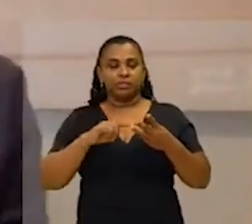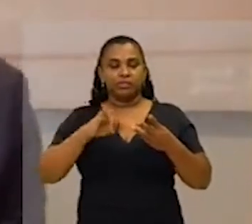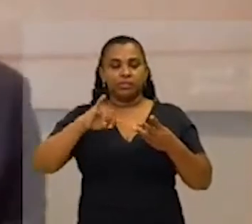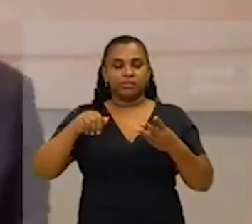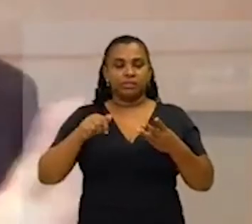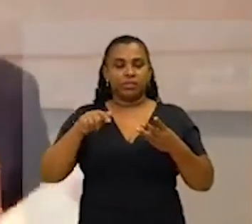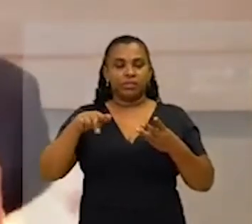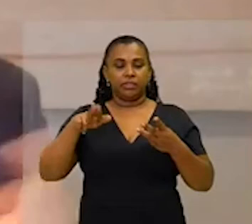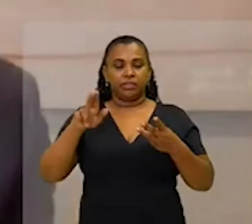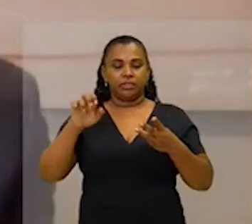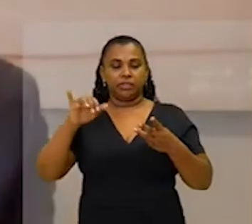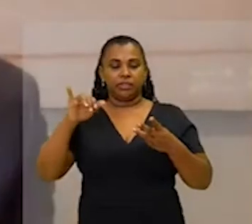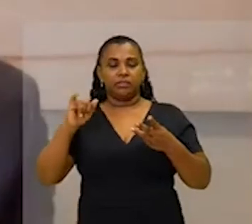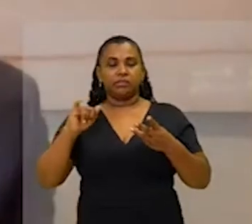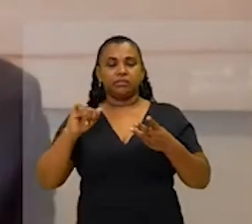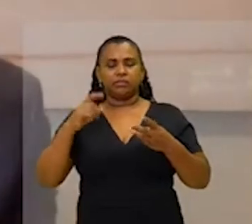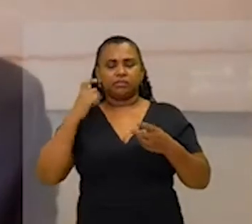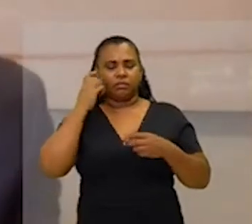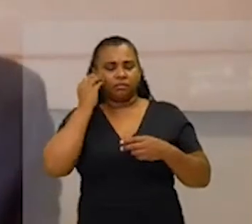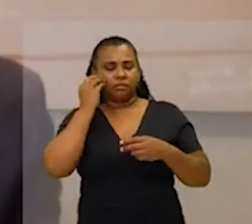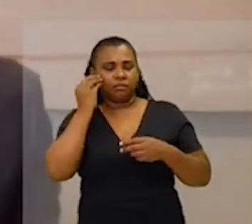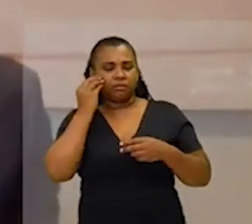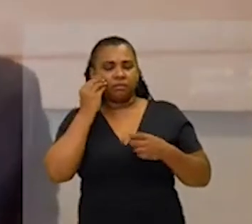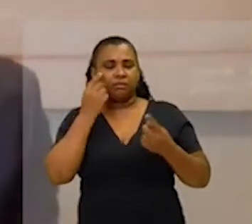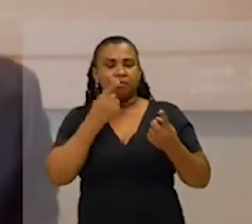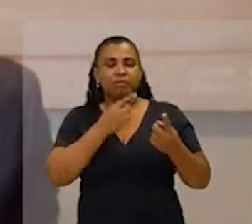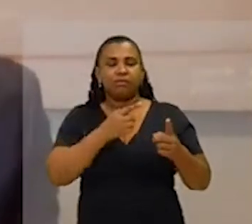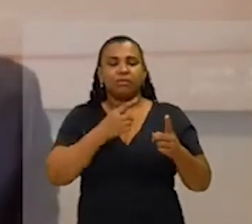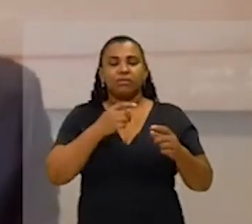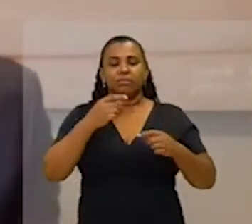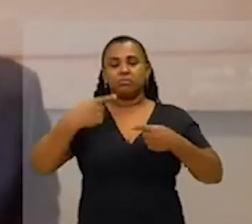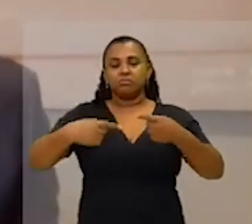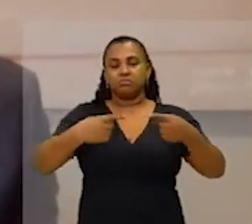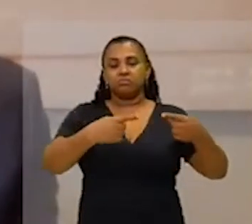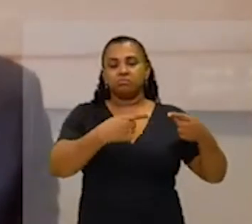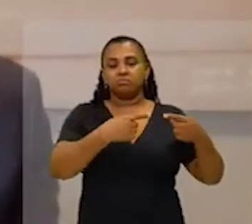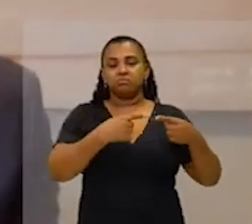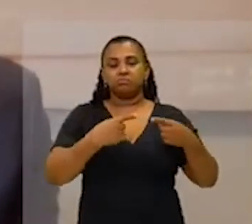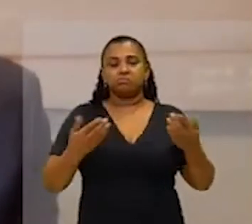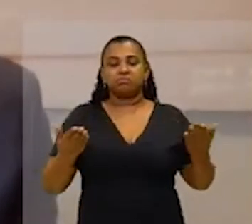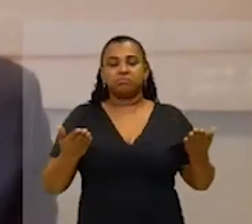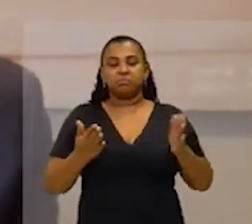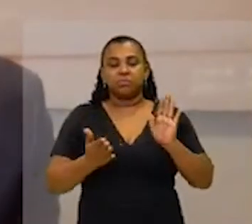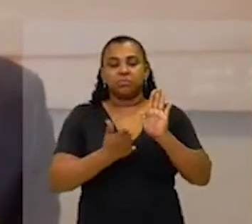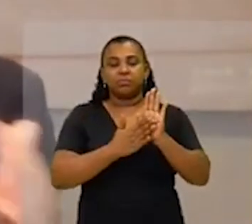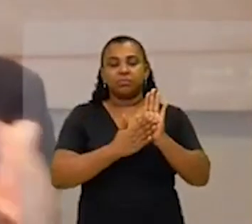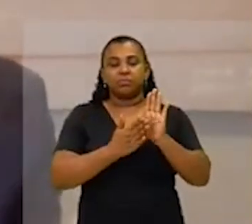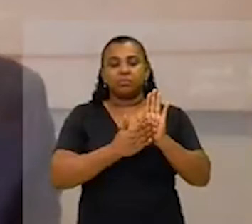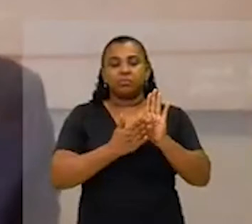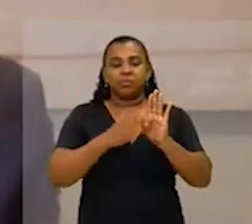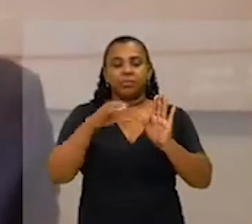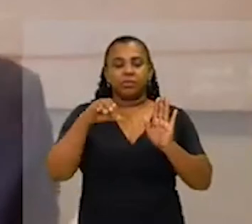um uma discussão com vocês aqui rapidinho do que nós propusemos 1 cm és aquilo que surgem